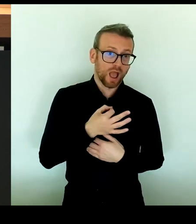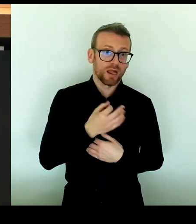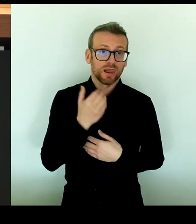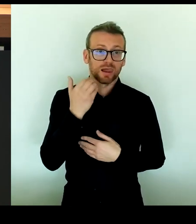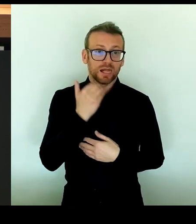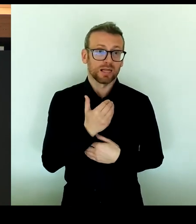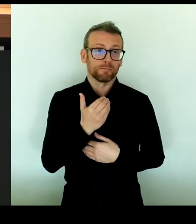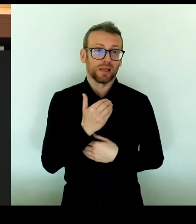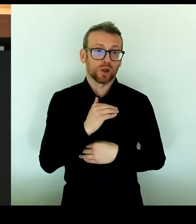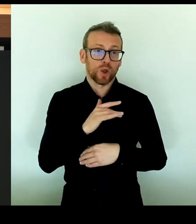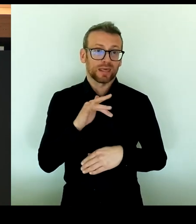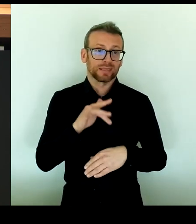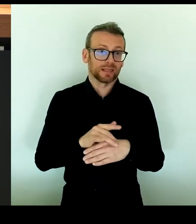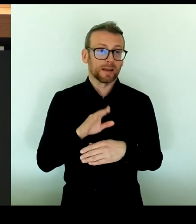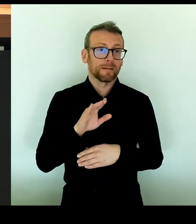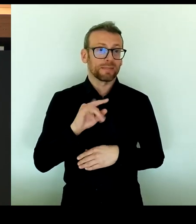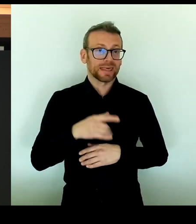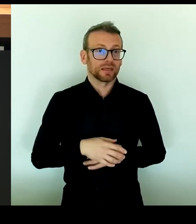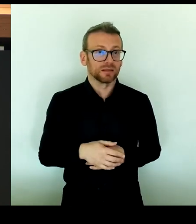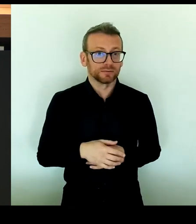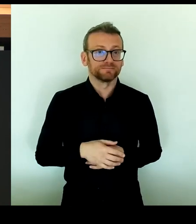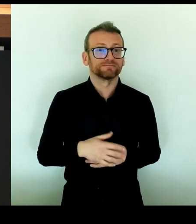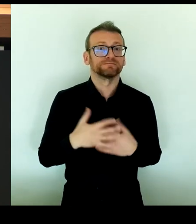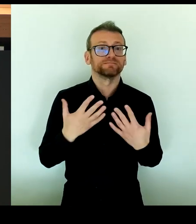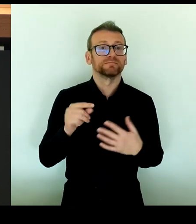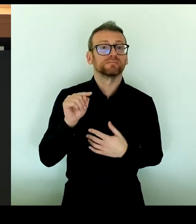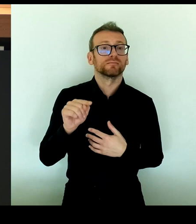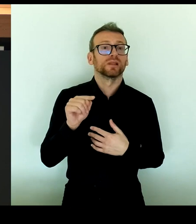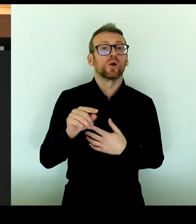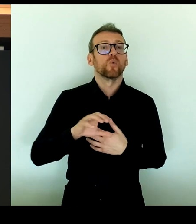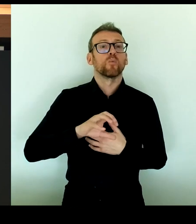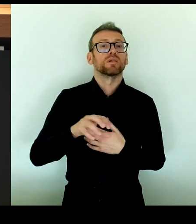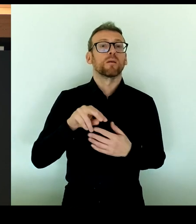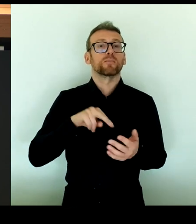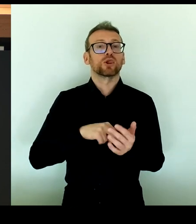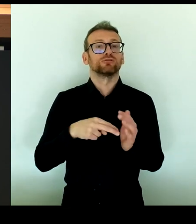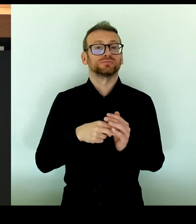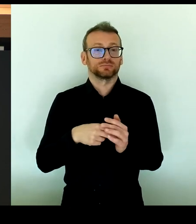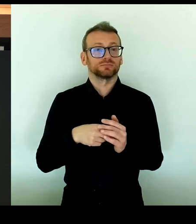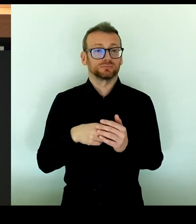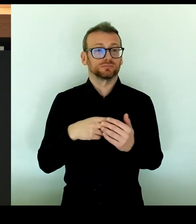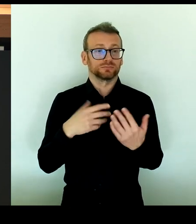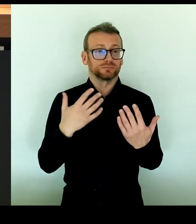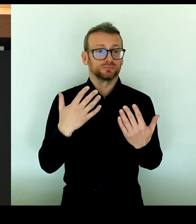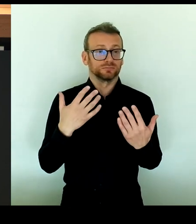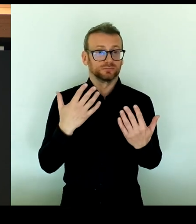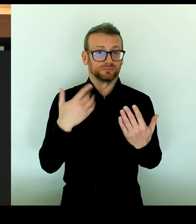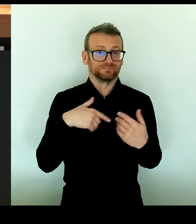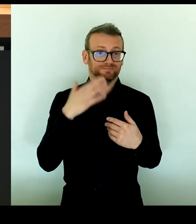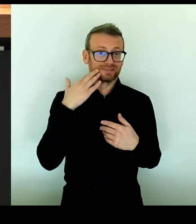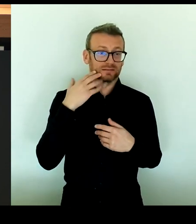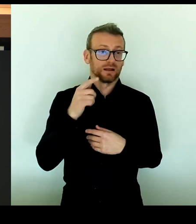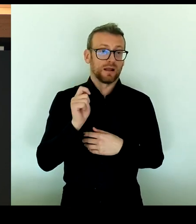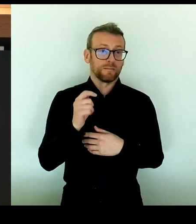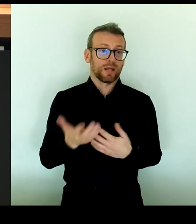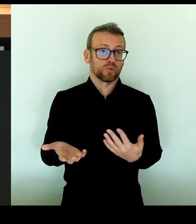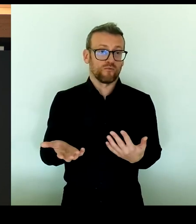Ich mach das Beispiel nochmal. Da gibt es null Widerstände, da hat Partizipation stattgefunden. Seit 12 Jahren reden wir übrigens darüber.